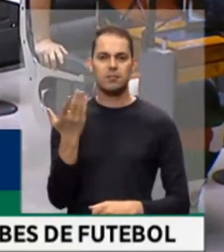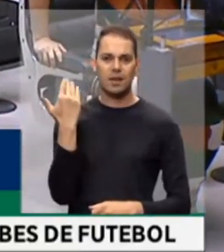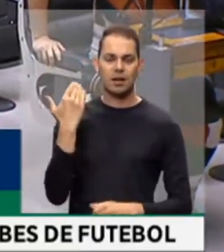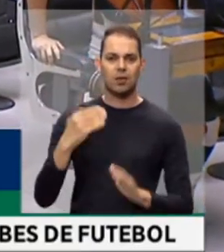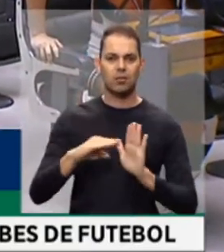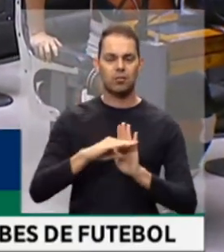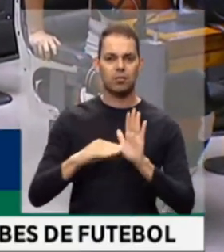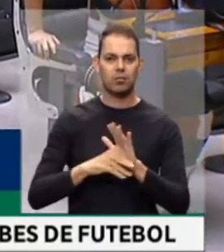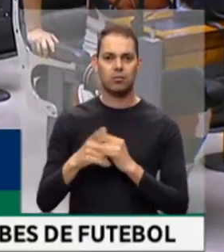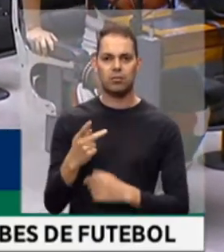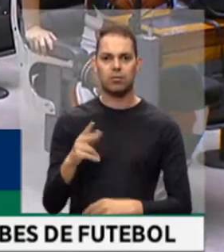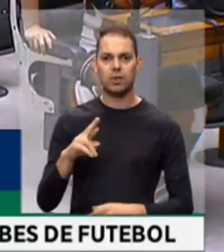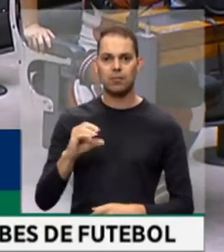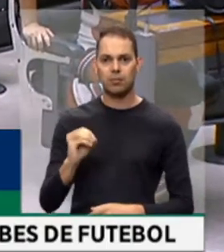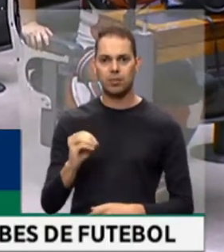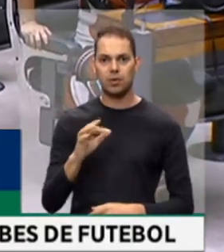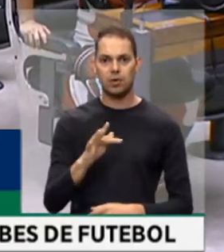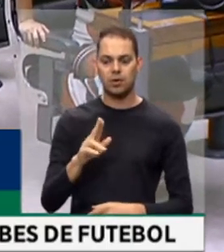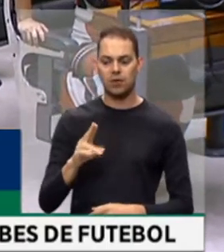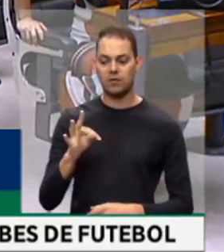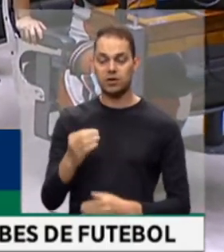A VOCÊ, A LEI PELÉDE 98-- -- [CARLOS OLIVEIRA]: GARANTO IÔ POR TEMPO DE